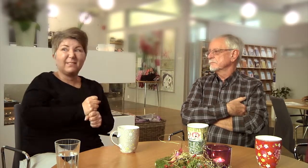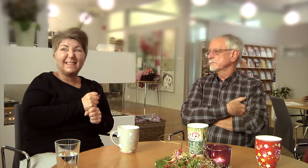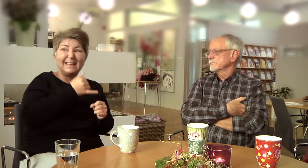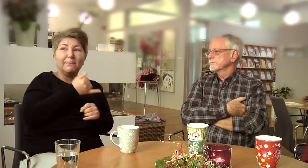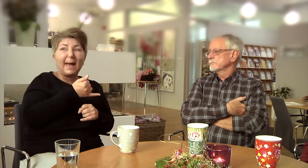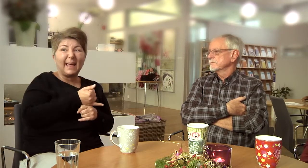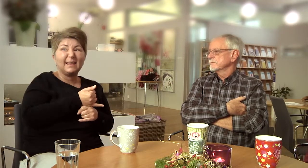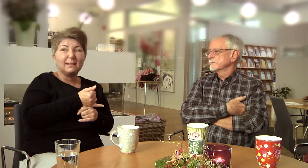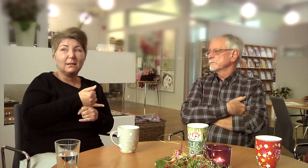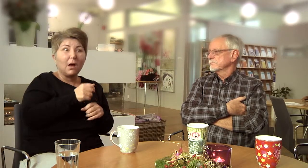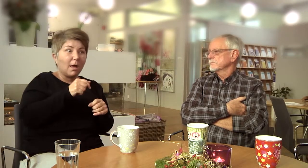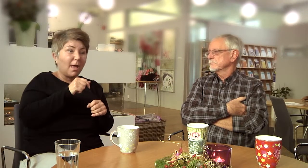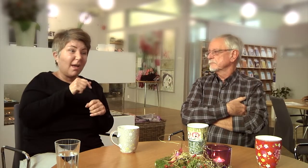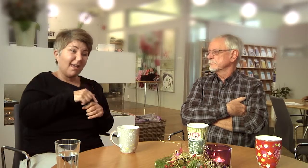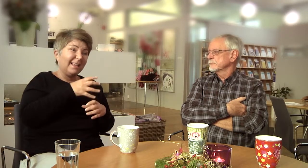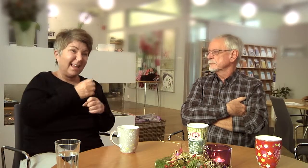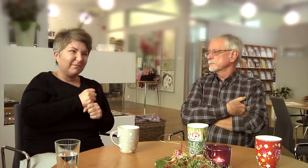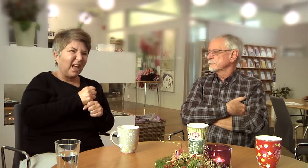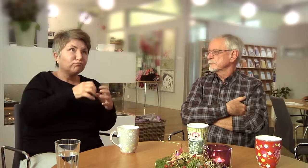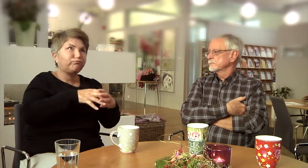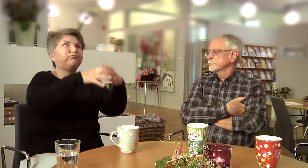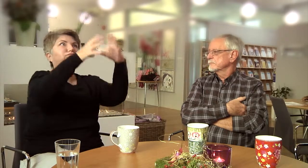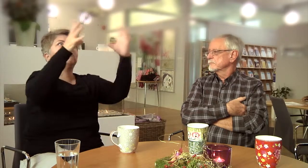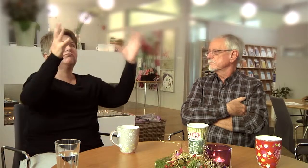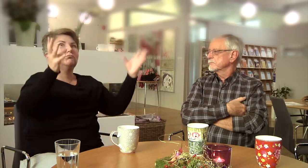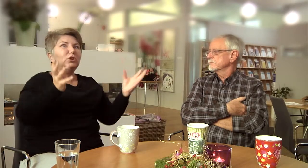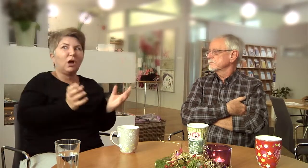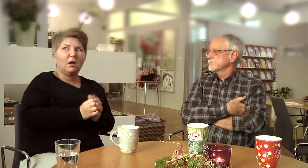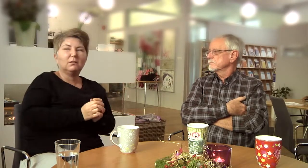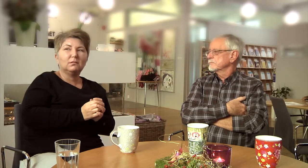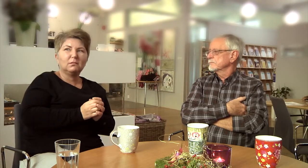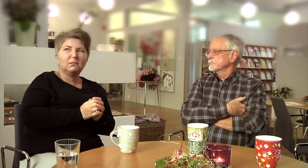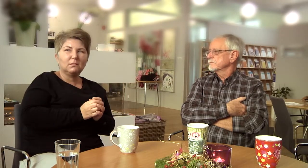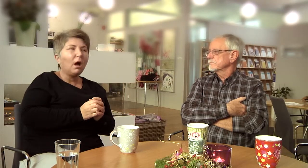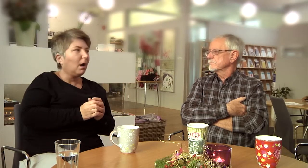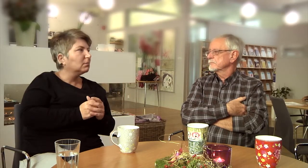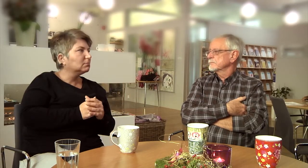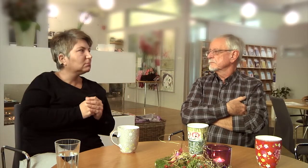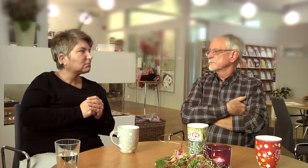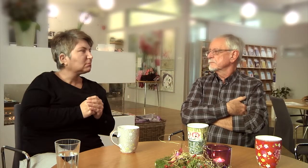Hvordan jeg skal leve med alt det kreften innebærer, og kreft er jo så mangt.